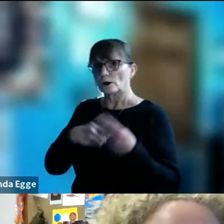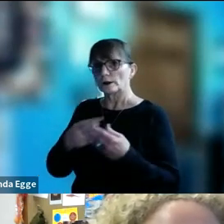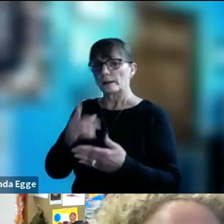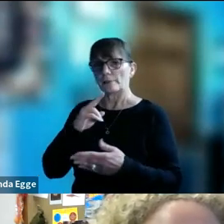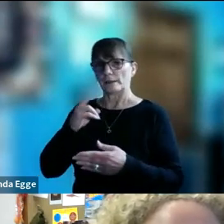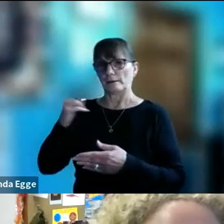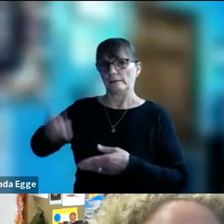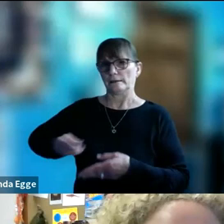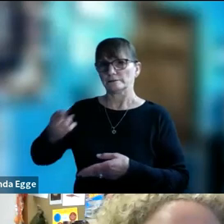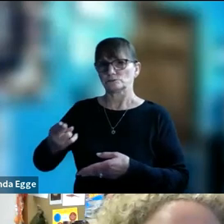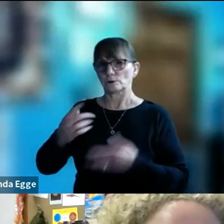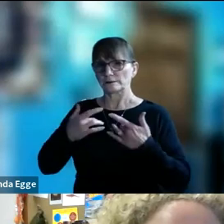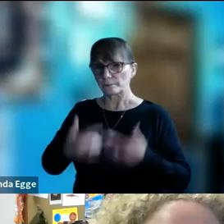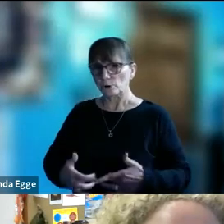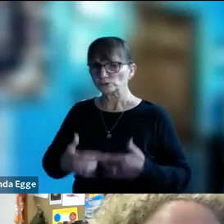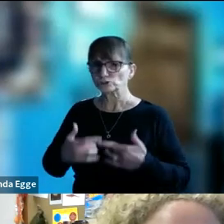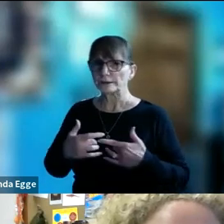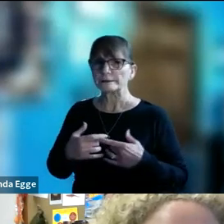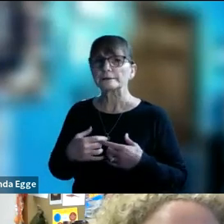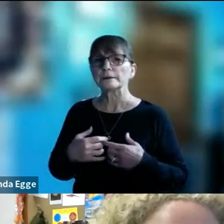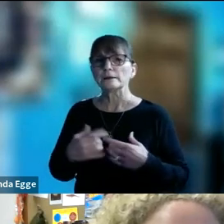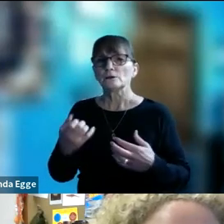de depresión o ansiedad,